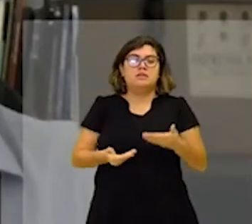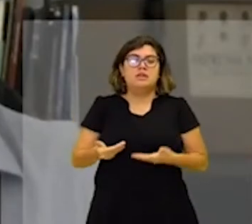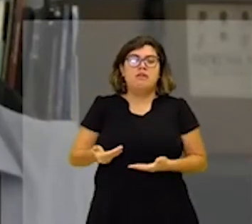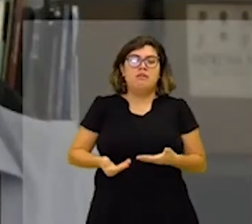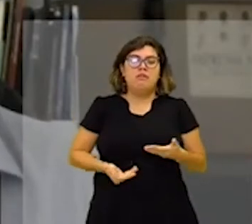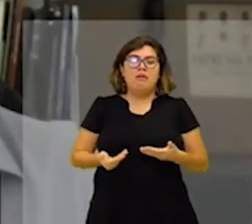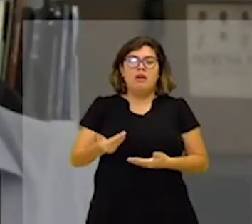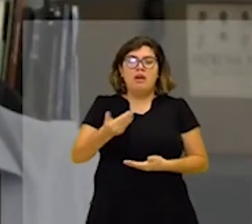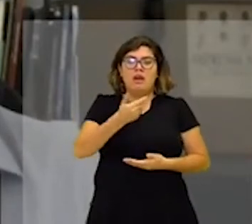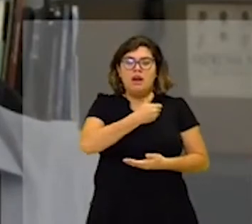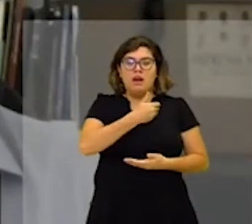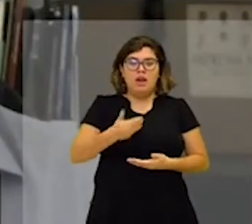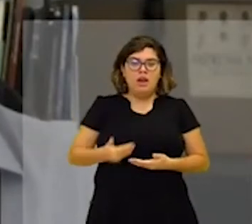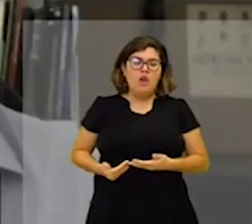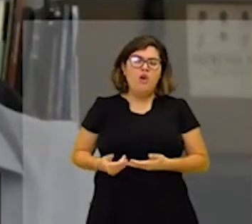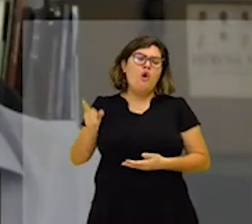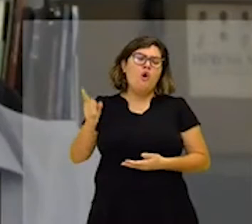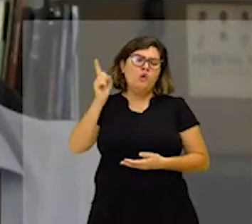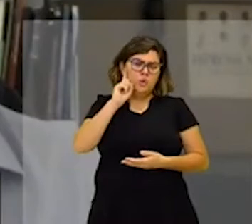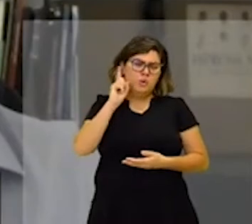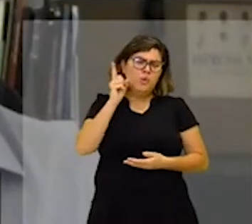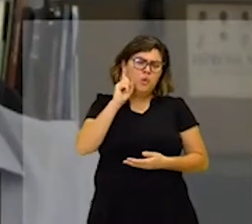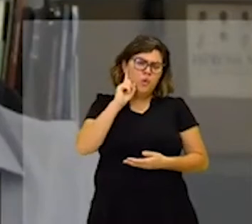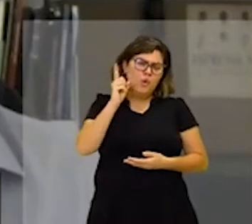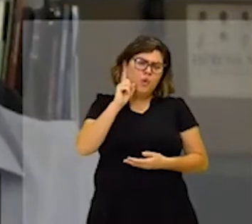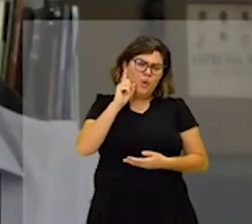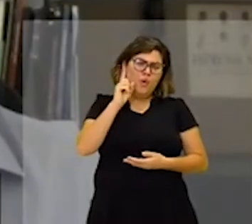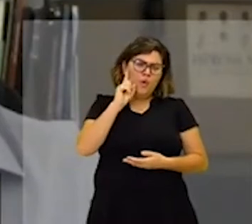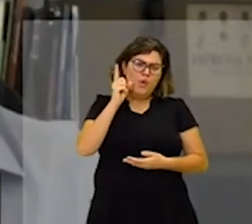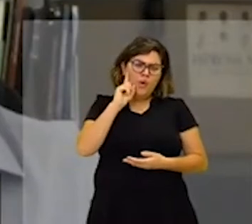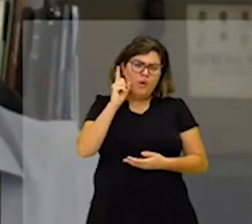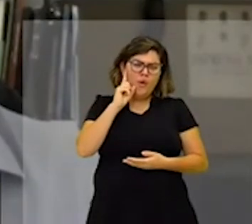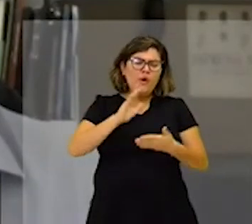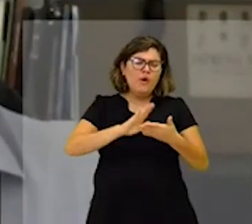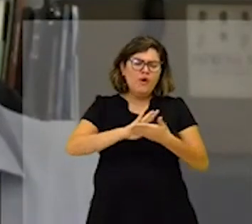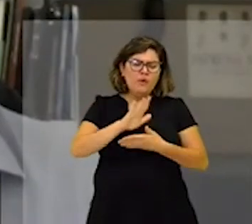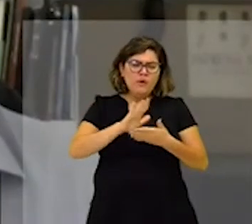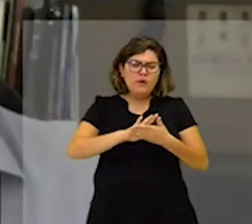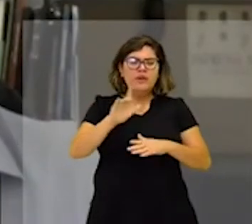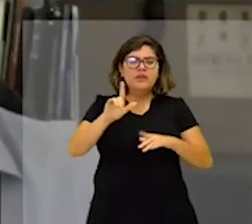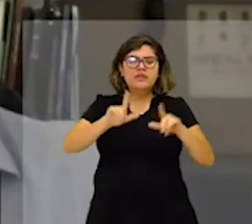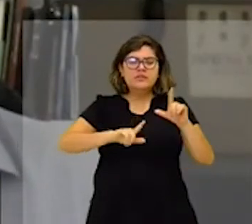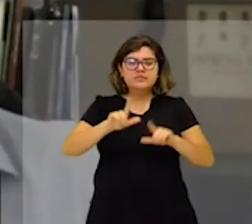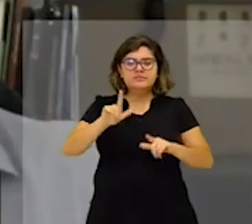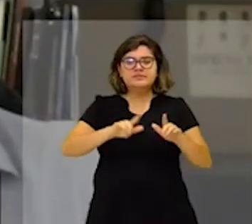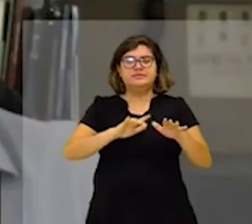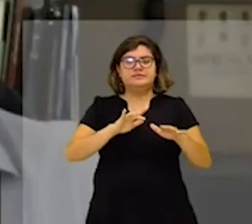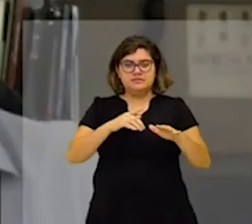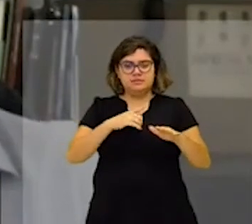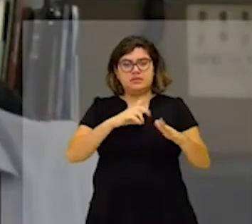a todos os dias vai sermos aí é publicado pela imprensa caso de fraude agora mesmo nós temos uma